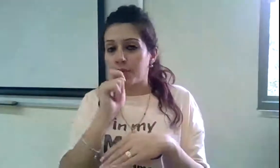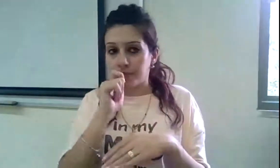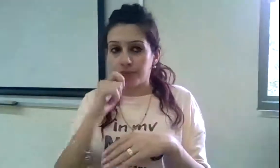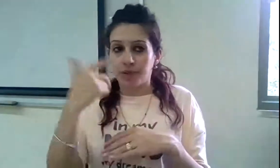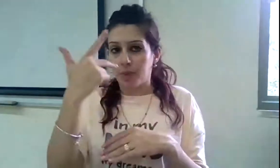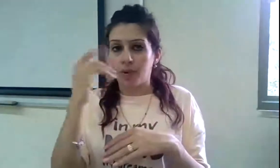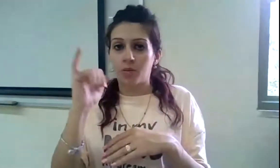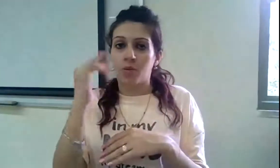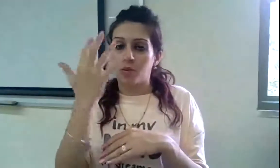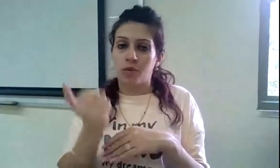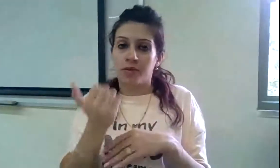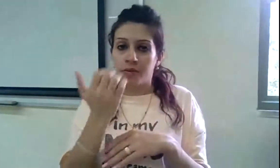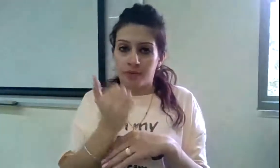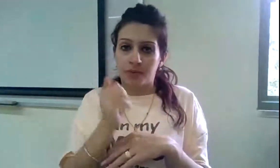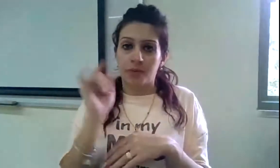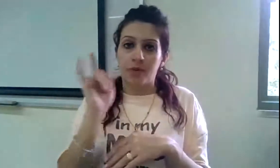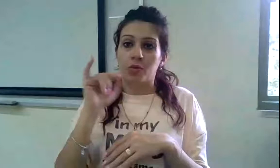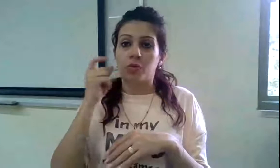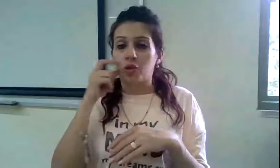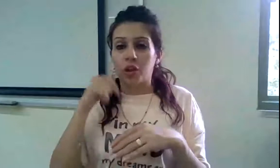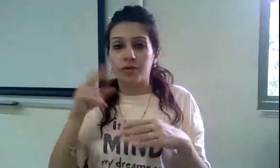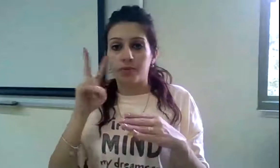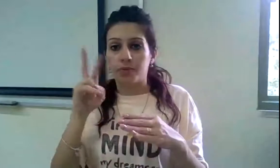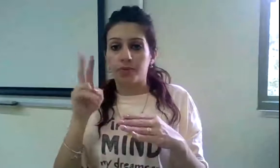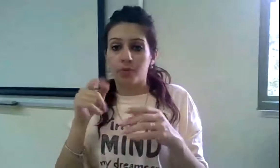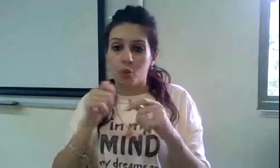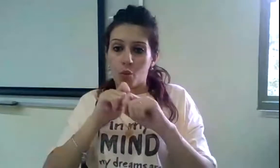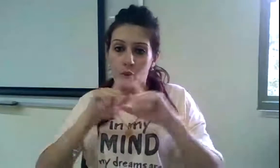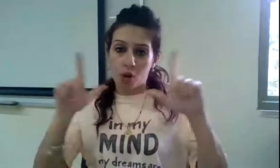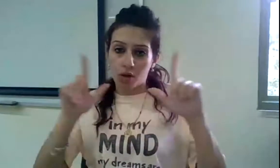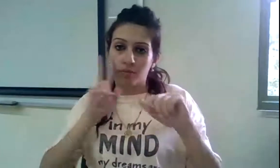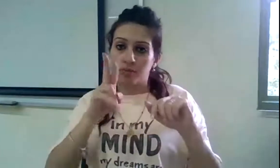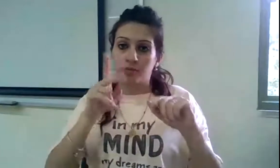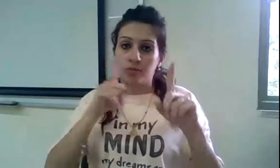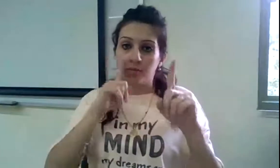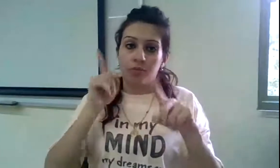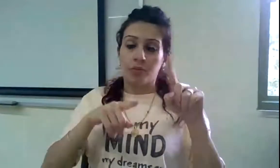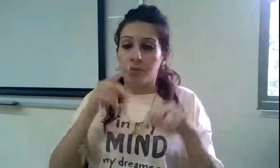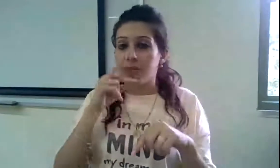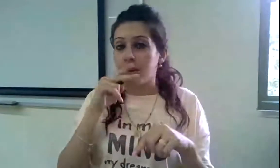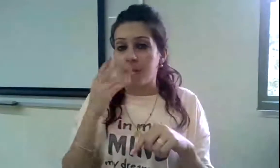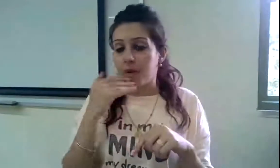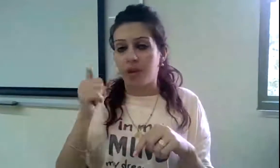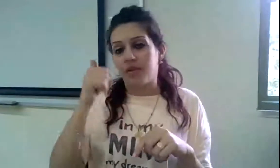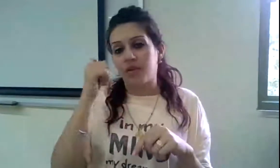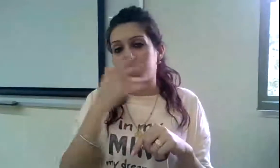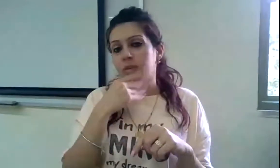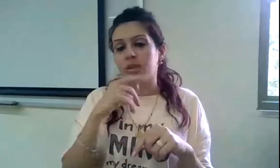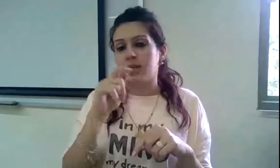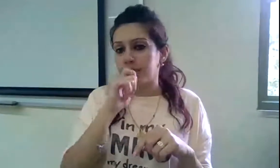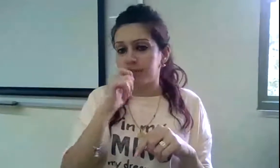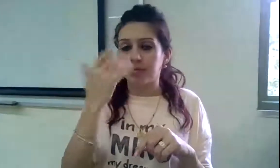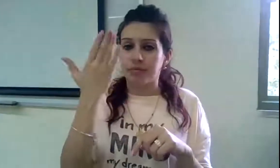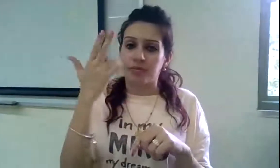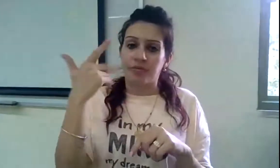ومع ذلك نود تذكيركم بأن هذه الجلسة مسجلة لذلك أن كانت لديكم مشكلة مع ذلك نطلب منكم اسفين المغادرة الآن